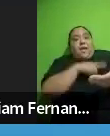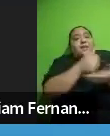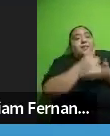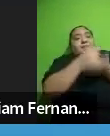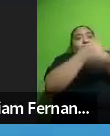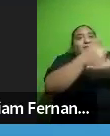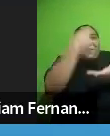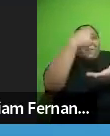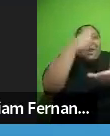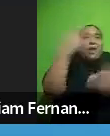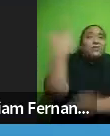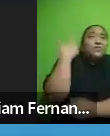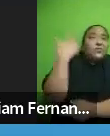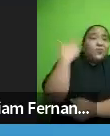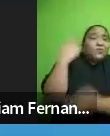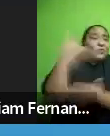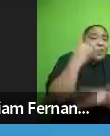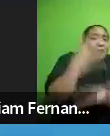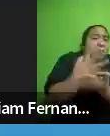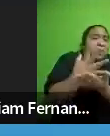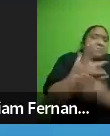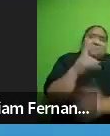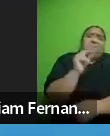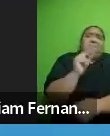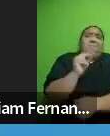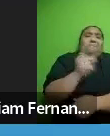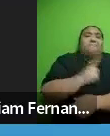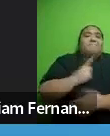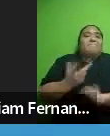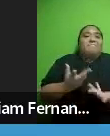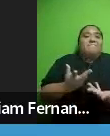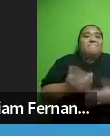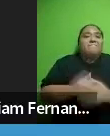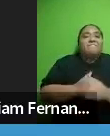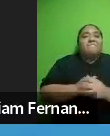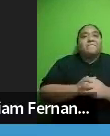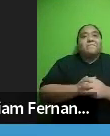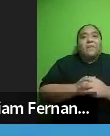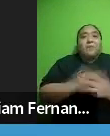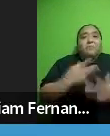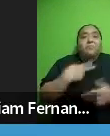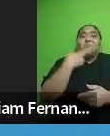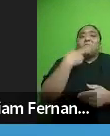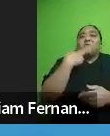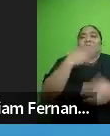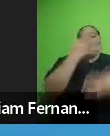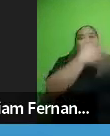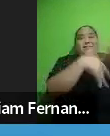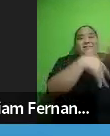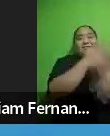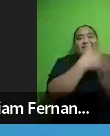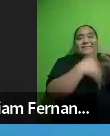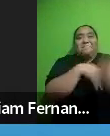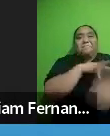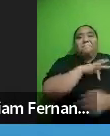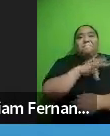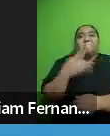y vemos y vemos que no tiene que depender del sonido entonces en este caso puede ser ser una Lengua de señas